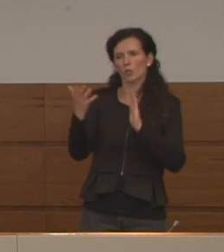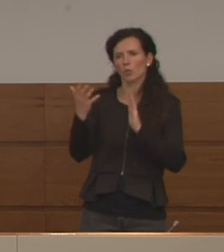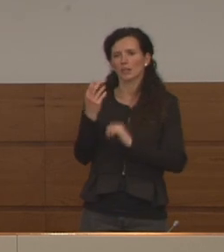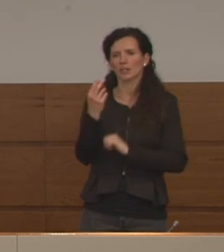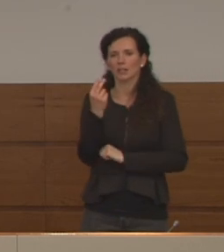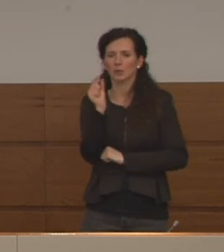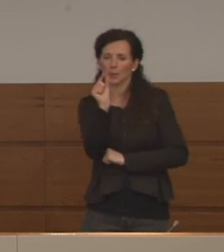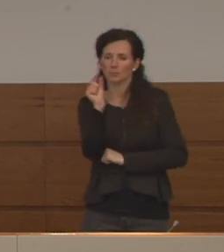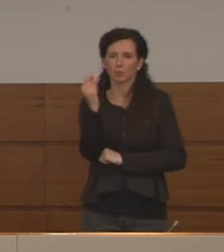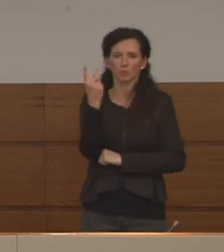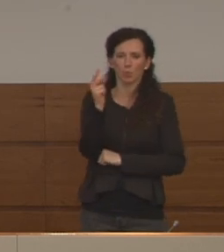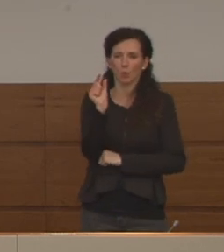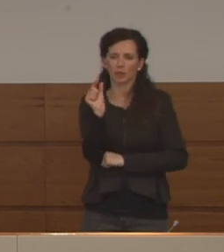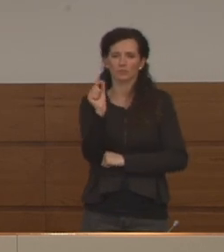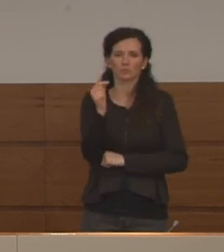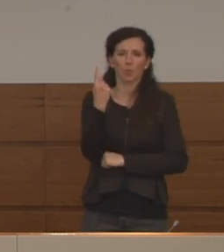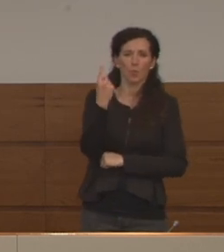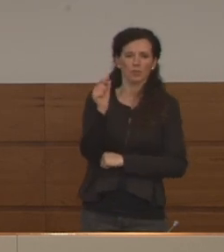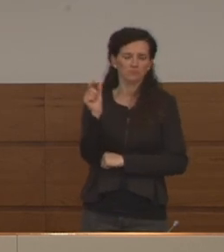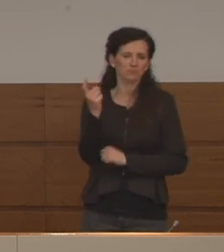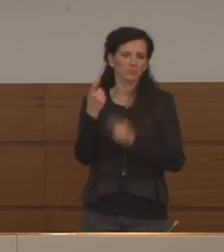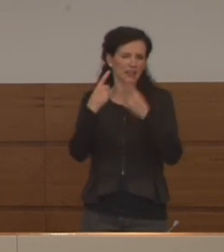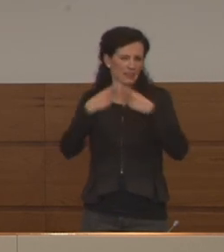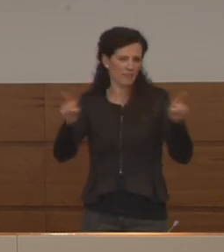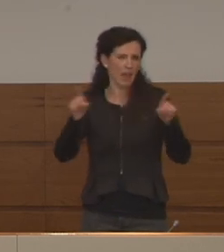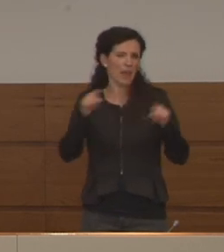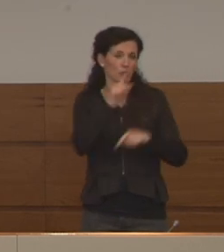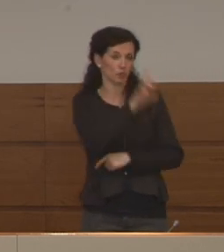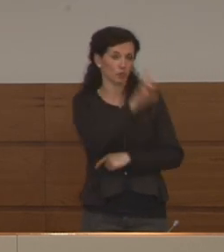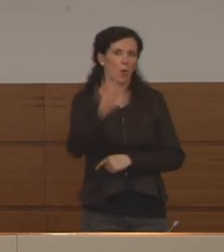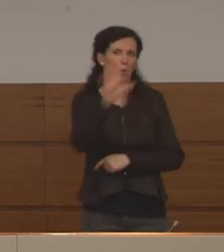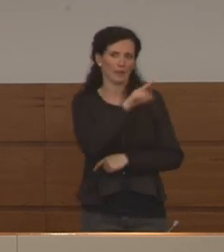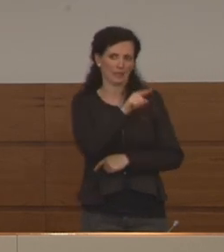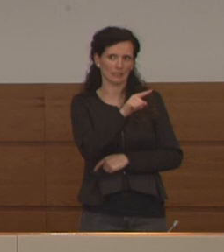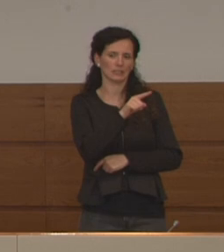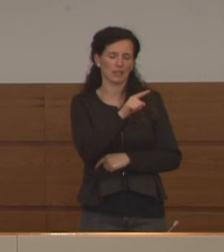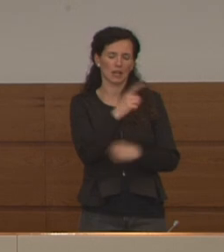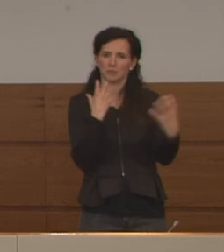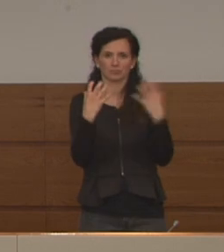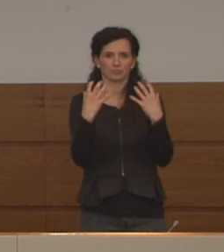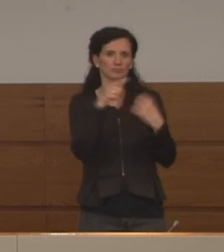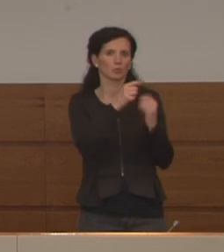una cifra. Allora il dubbio che mi è venuto è che forse troppe attività